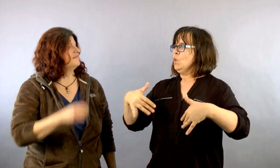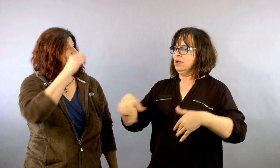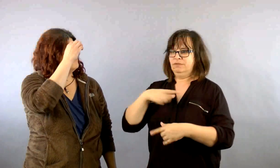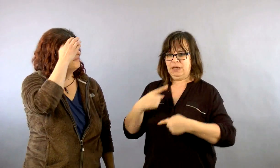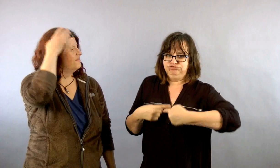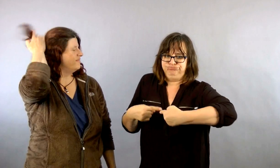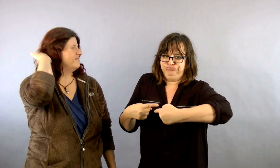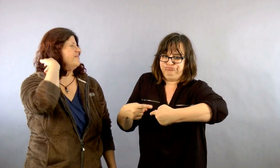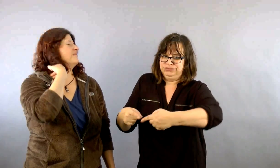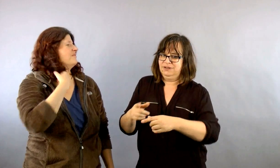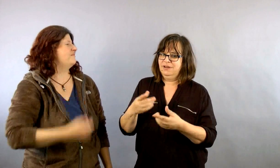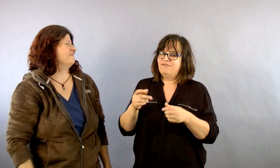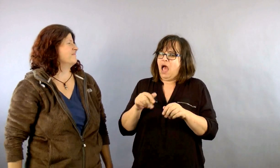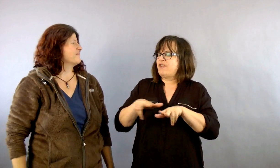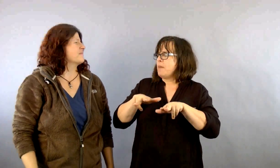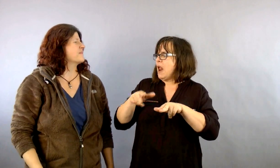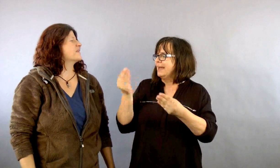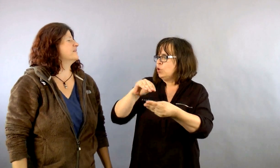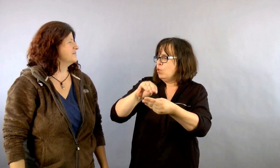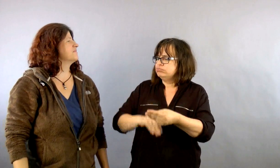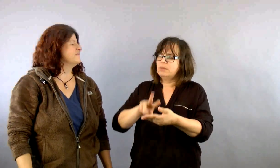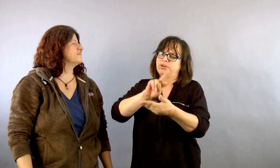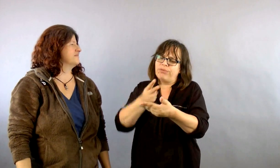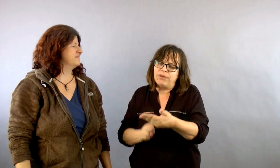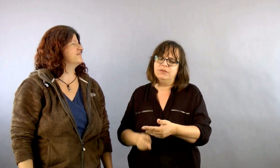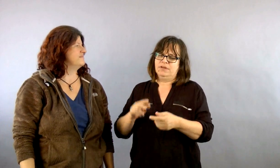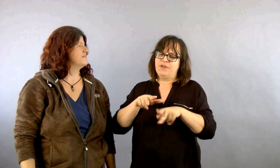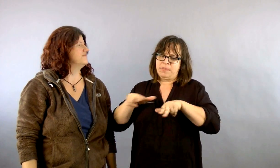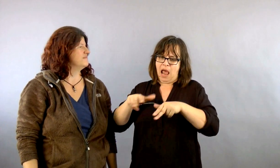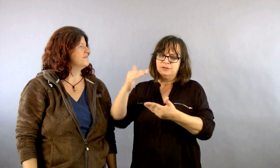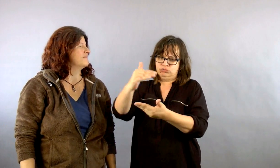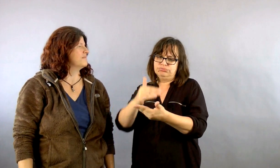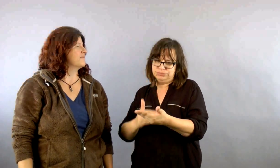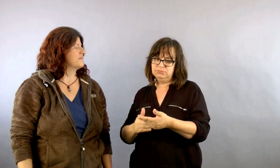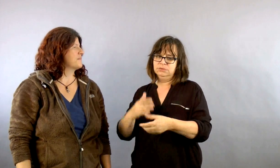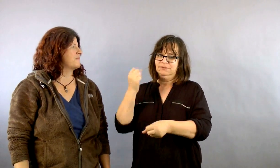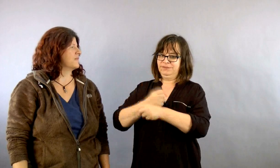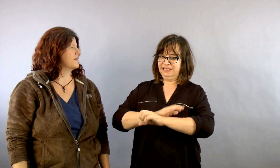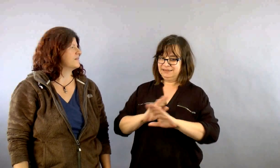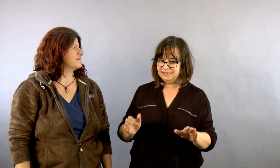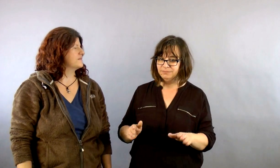Seitdem wird alles sehr intensiv auf Verwaltungs-Ebene vorbereitet.